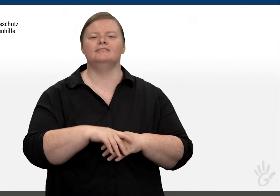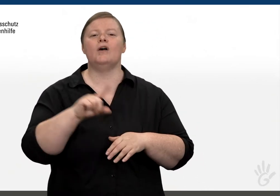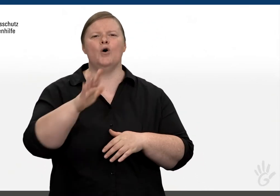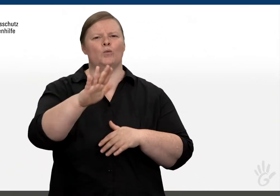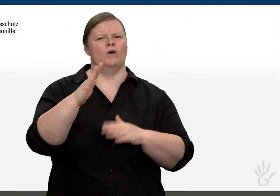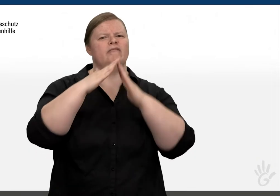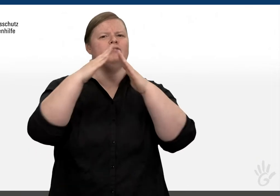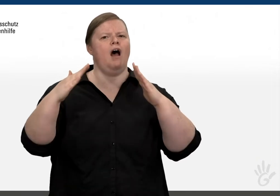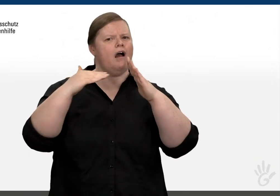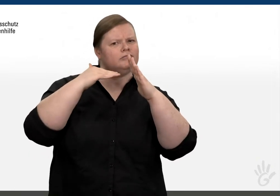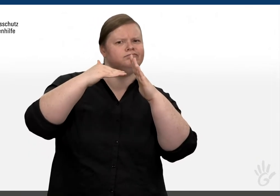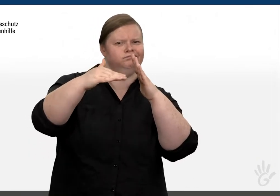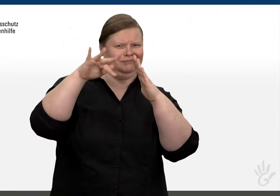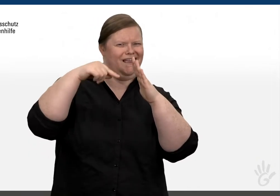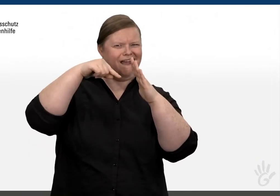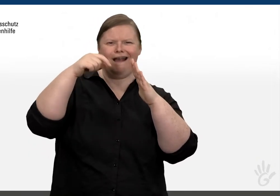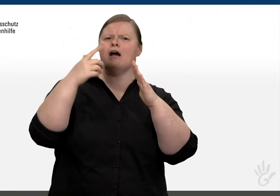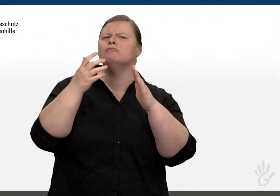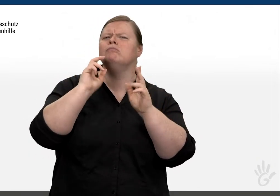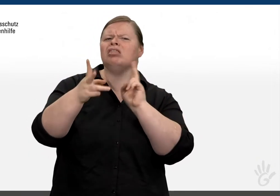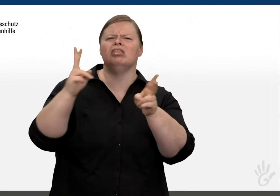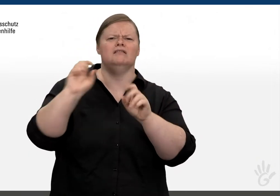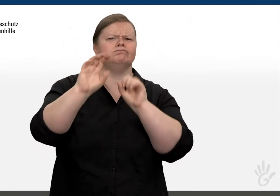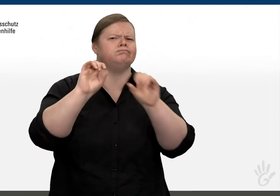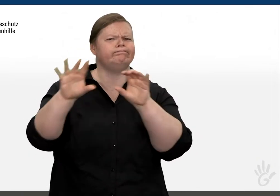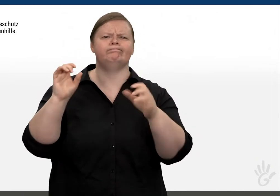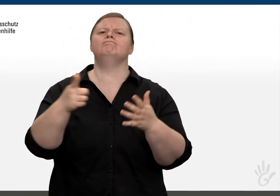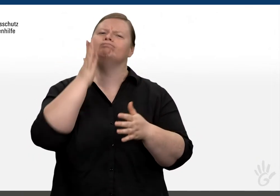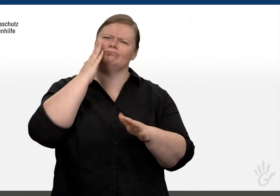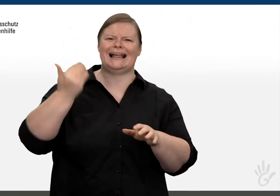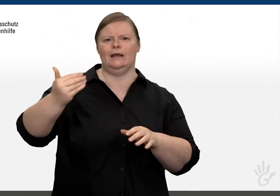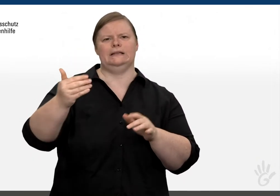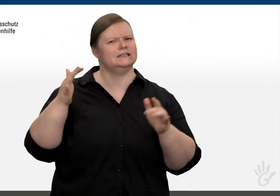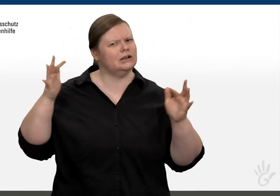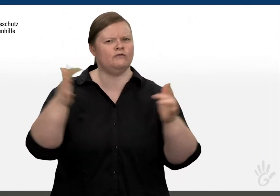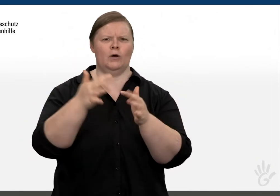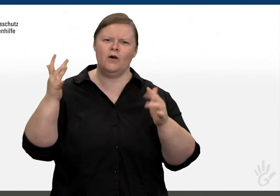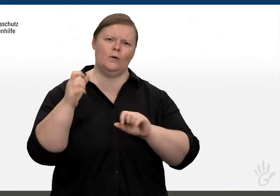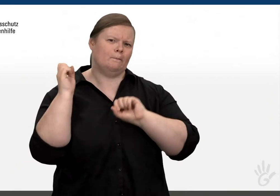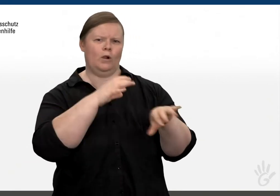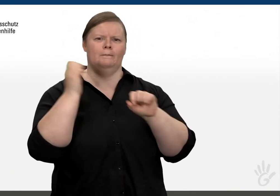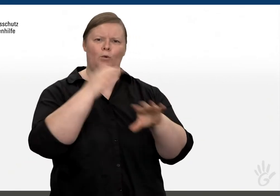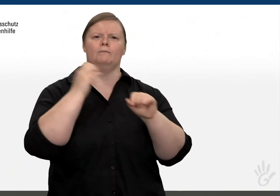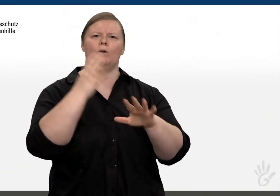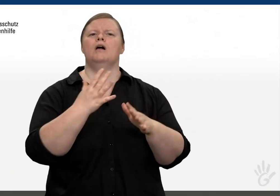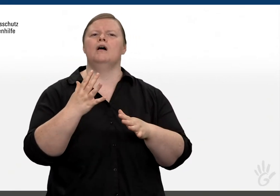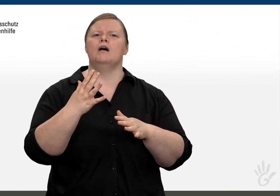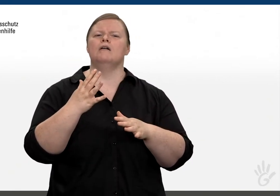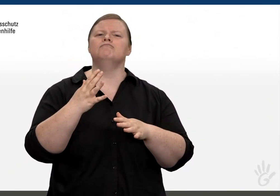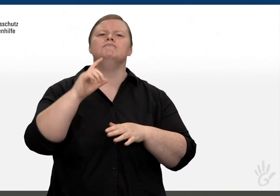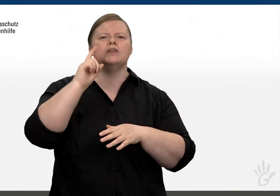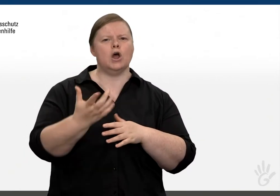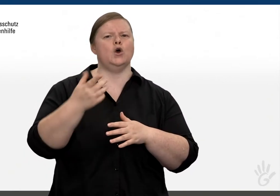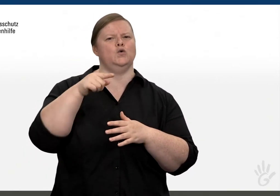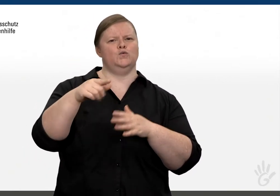Entrümpeln Sie regelmäßig den Dachboden und entfernen Sie